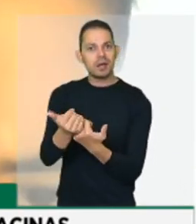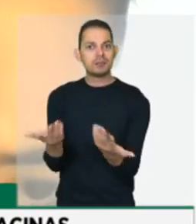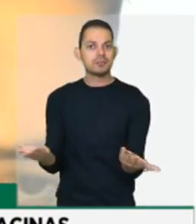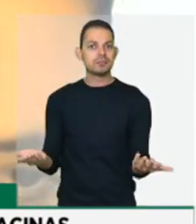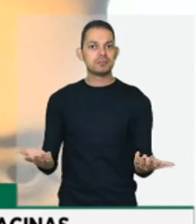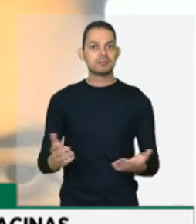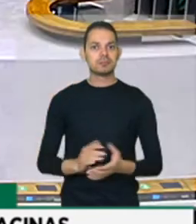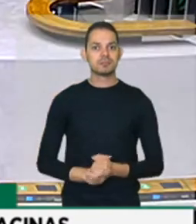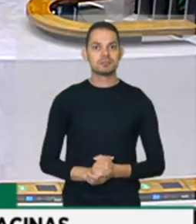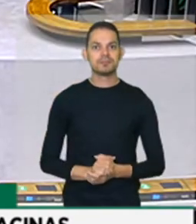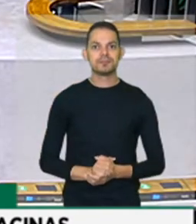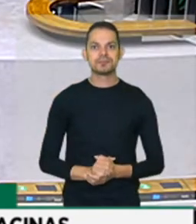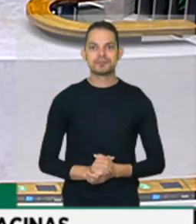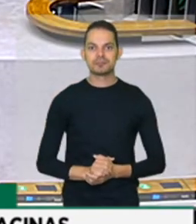OMISSO PORQUE ISSO É SER CONIVENTE COM O--